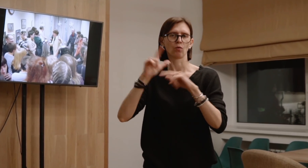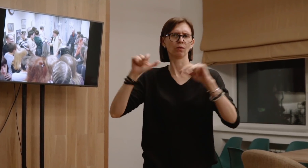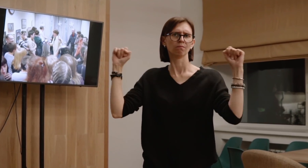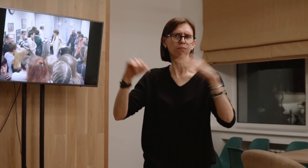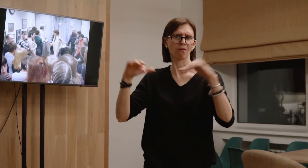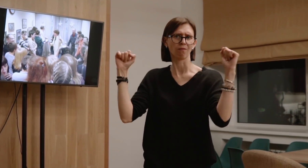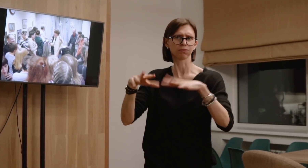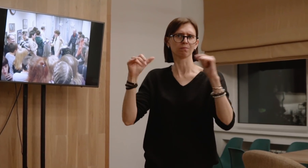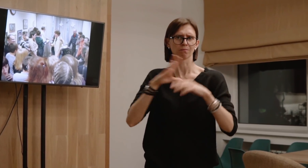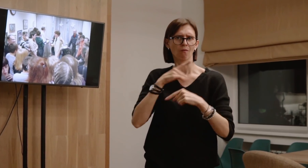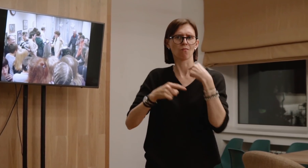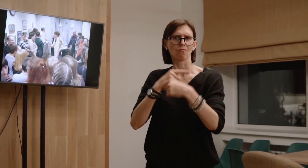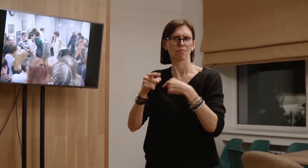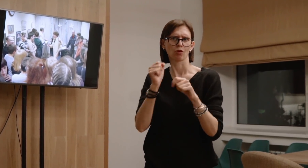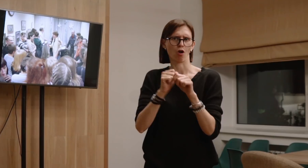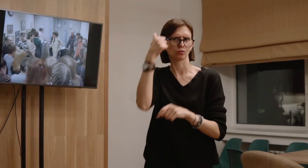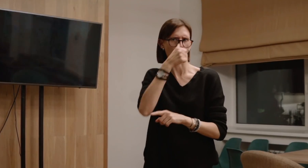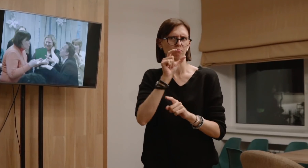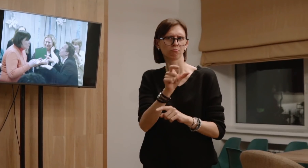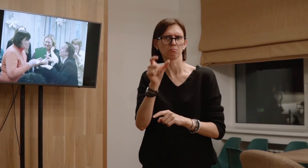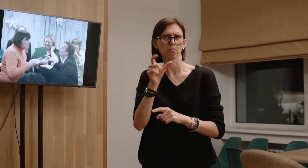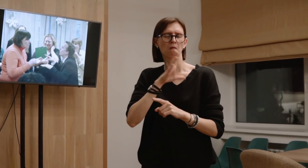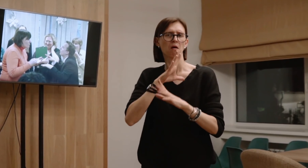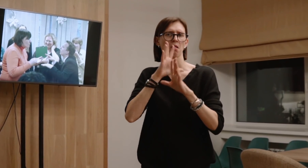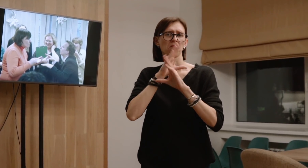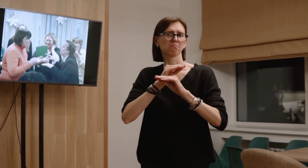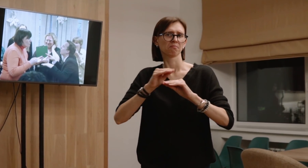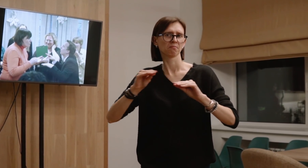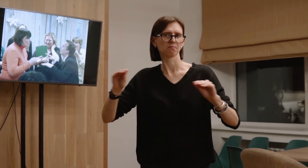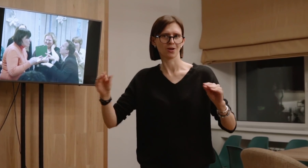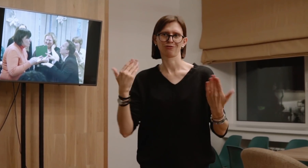Они проводились в Центре каждый год, люди приходили… Затем наступило затишье.